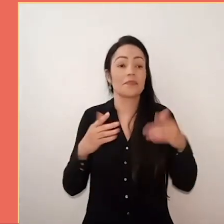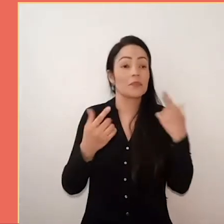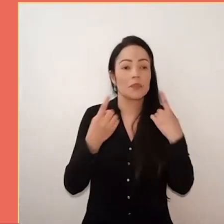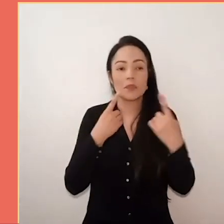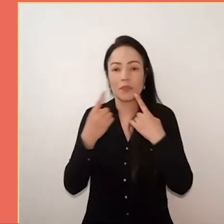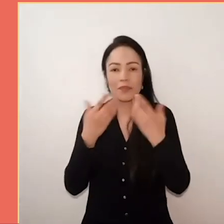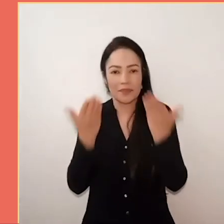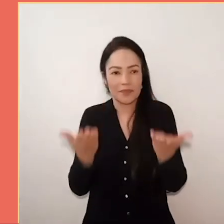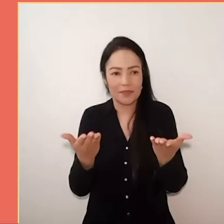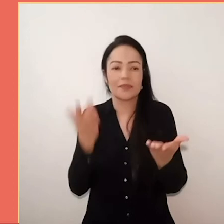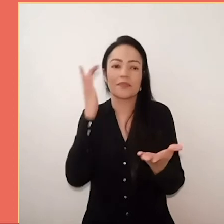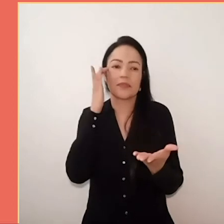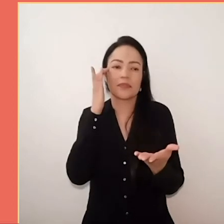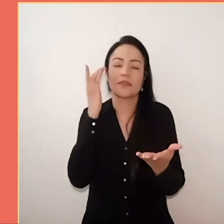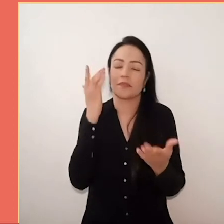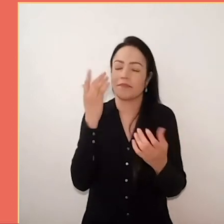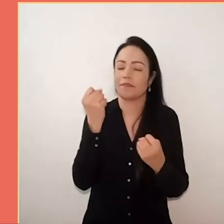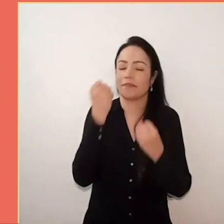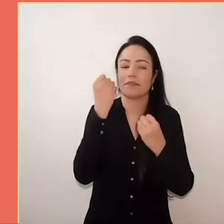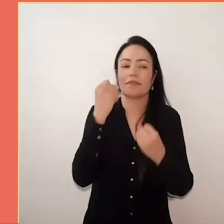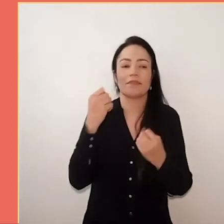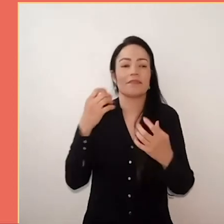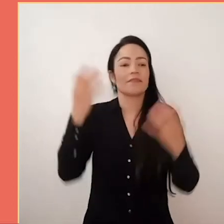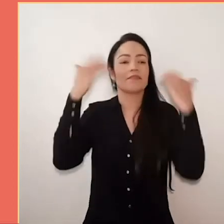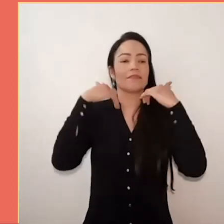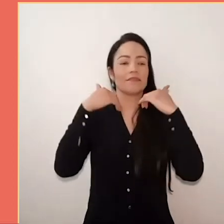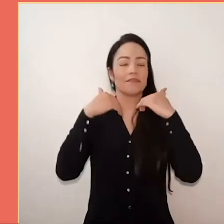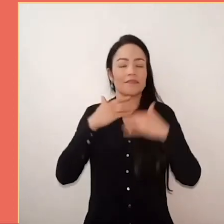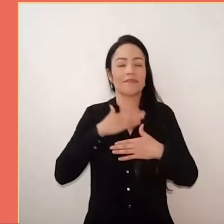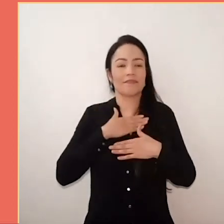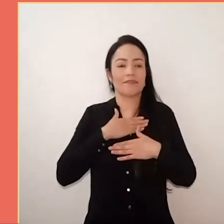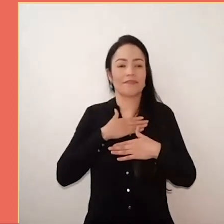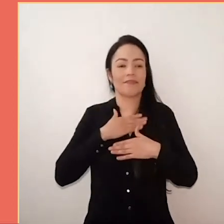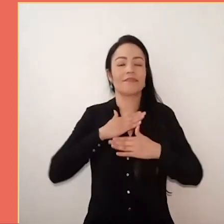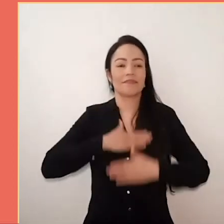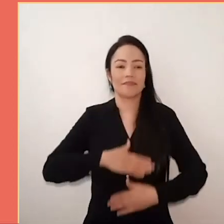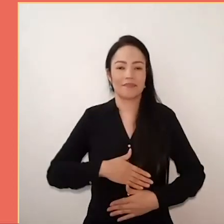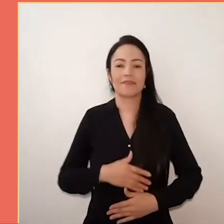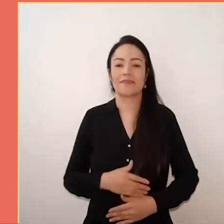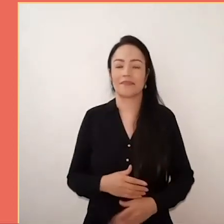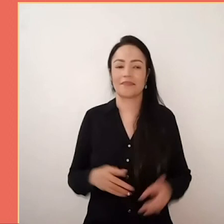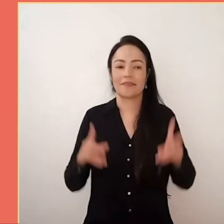eu acho que fortalece a alma. É um acalanto a alma, é um acalanto ao coração.